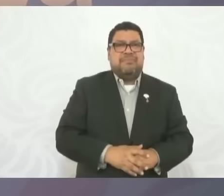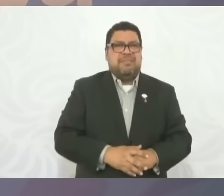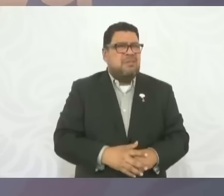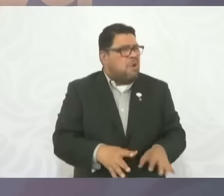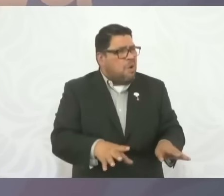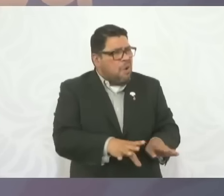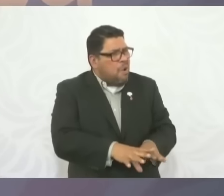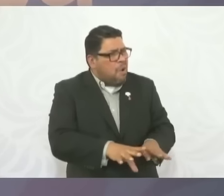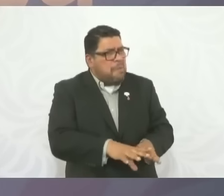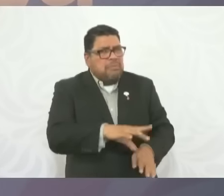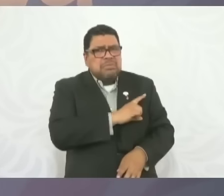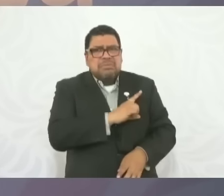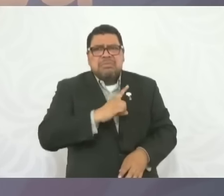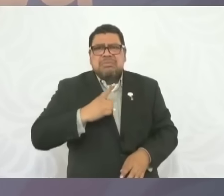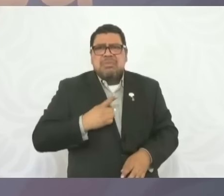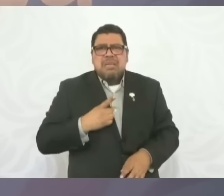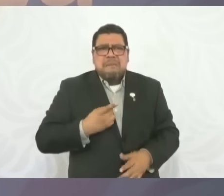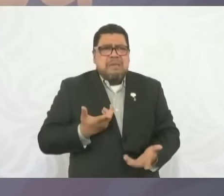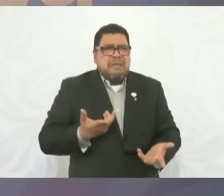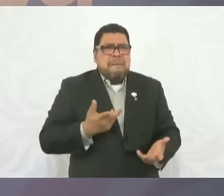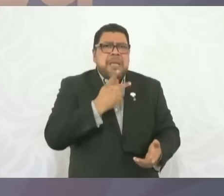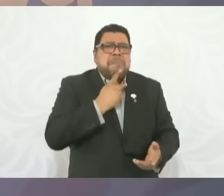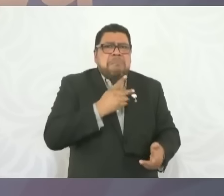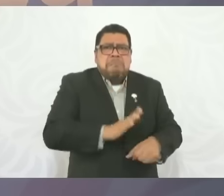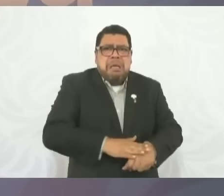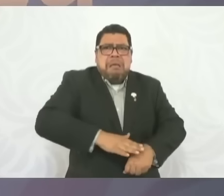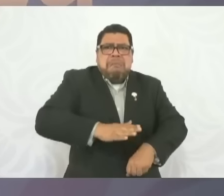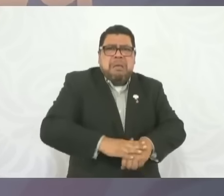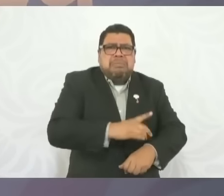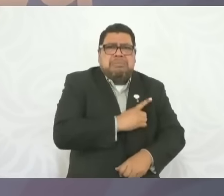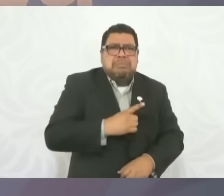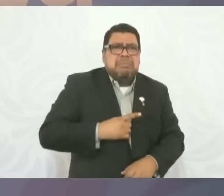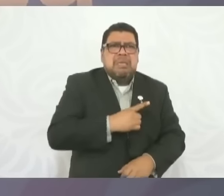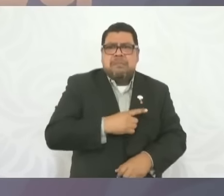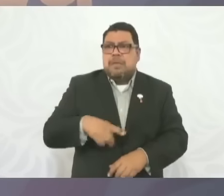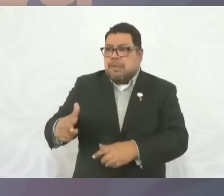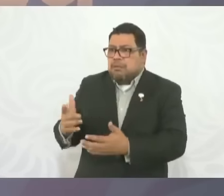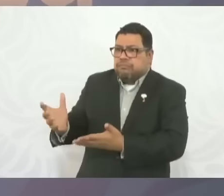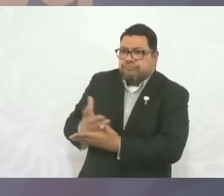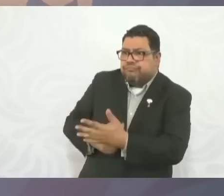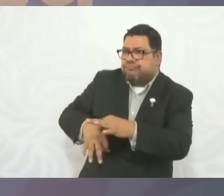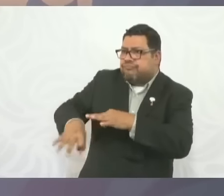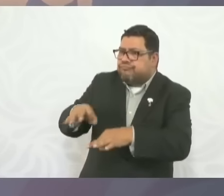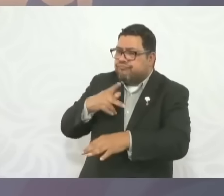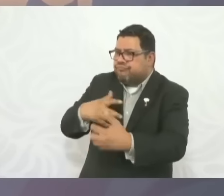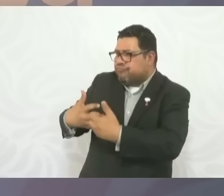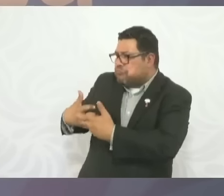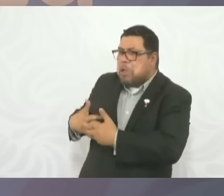puede endeudarse una entidad pública y al mismo tiempo producir menos y además tener losadía de